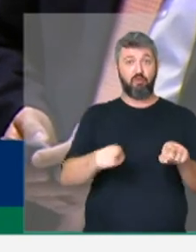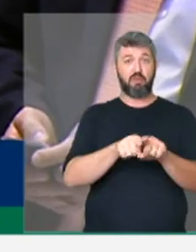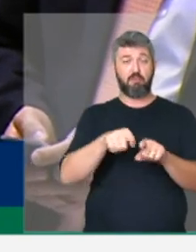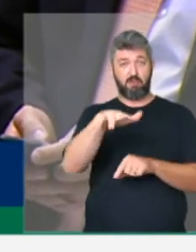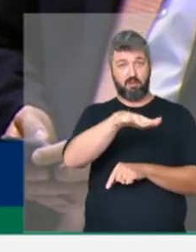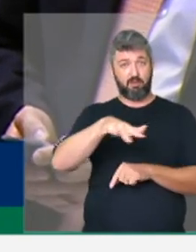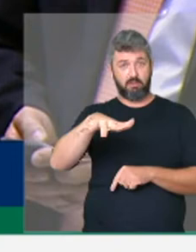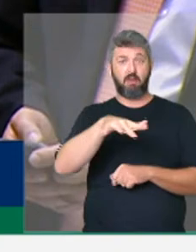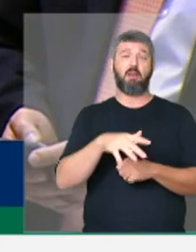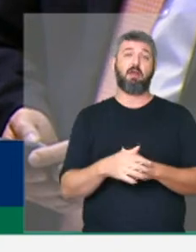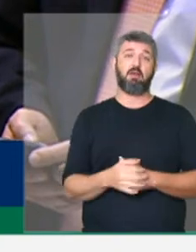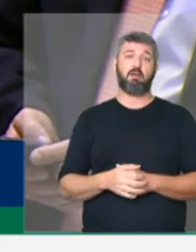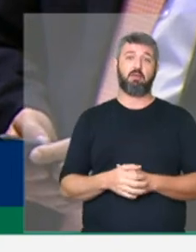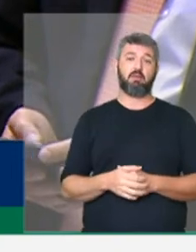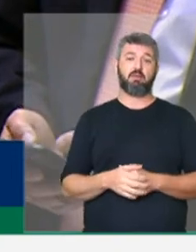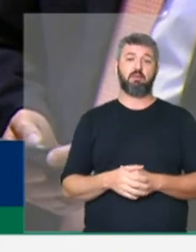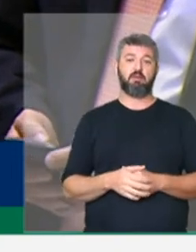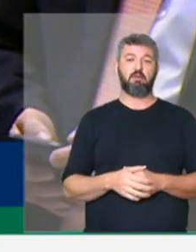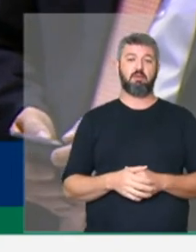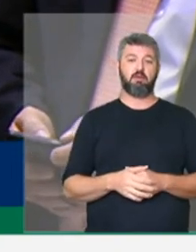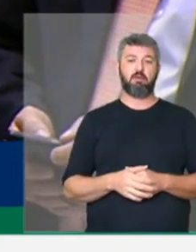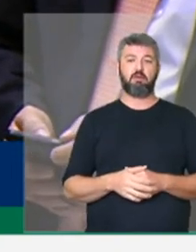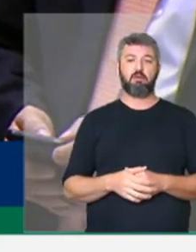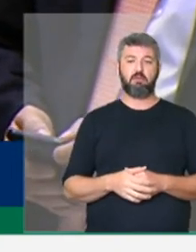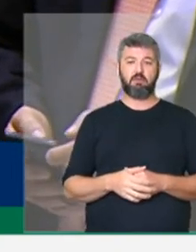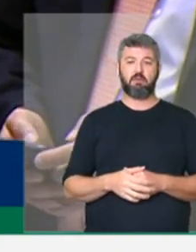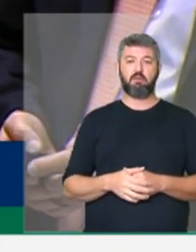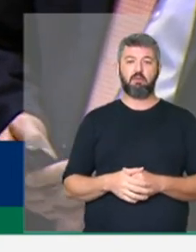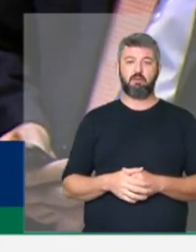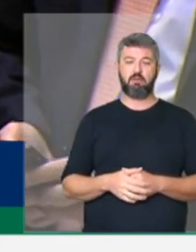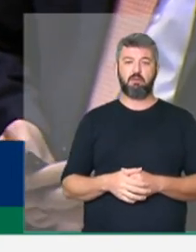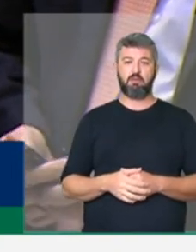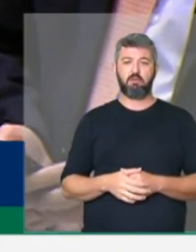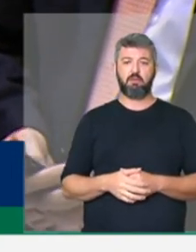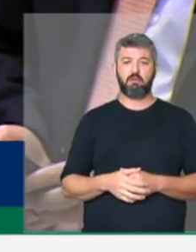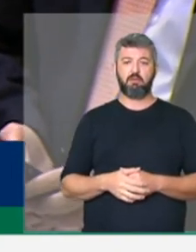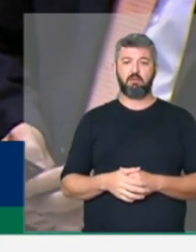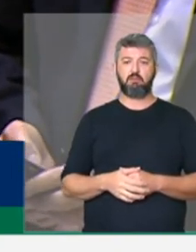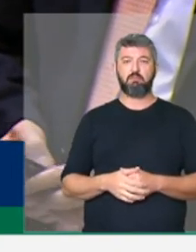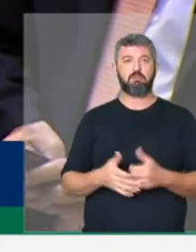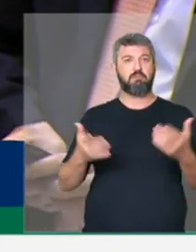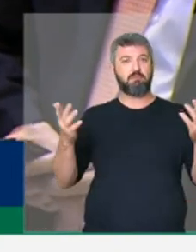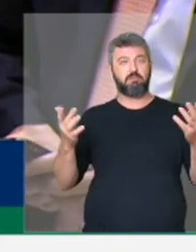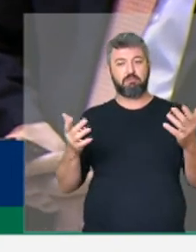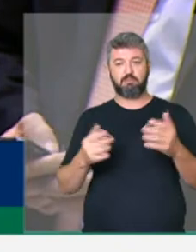DESCOMPROMISSO COM A INDÚSTRIA, COM A EMPRESA E COM O EMPREGO NO NORDESTE, NÓS VOTAMOS SIM. [PRESIDENTE]: PSD? -- [DEPUTADO]: PSD SIM,